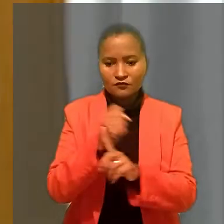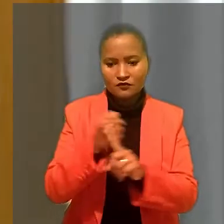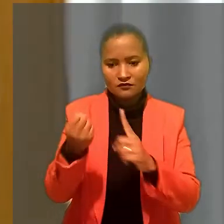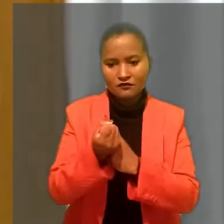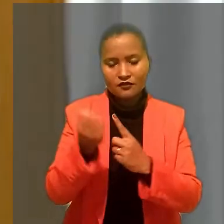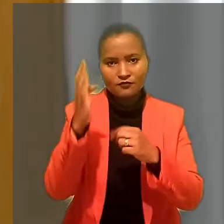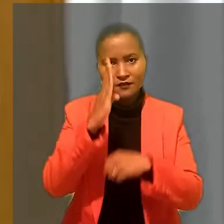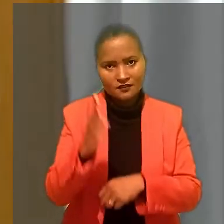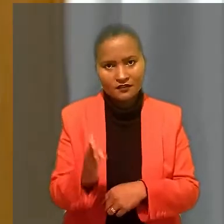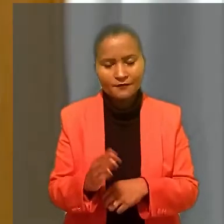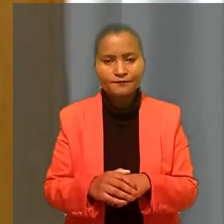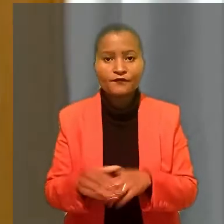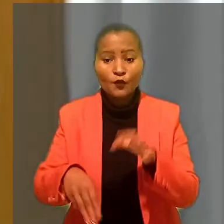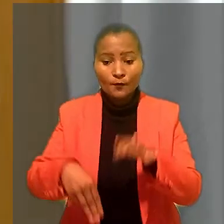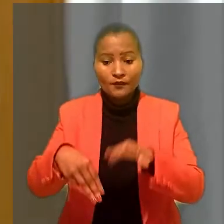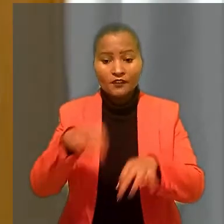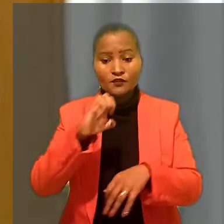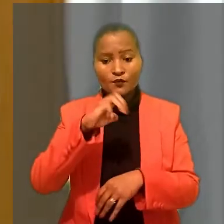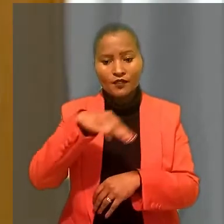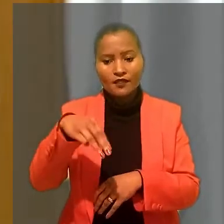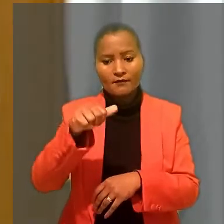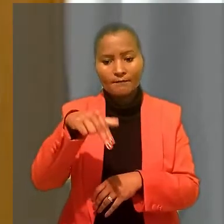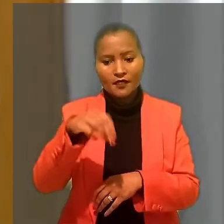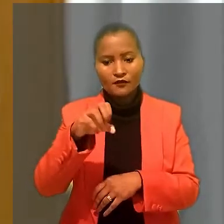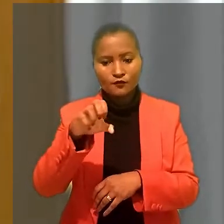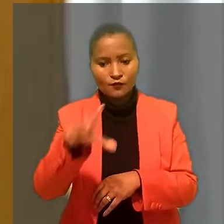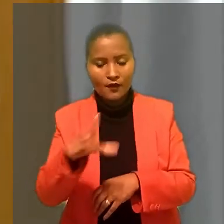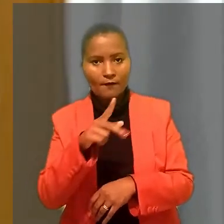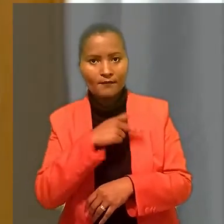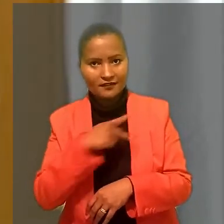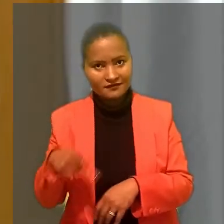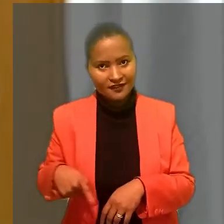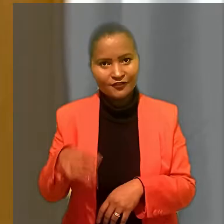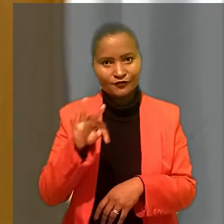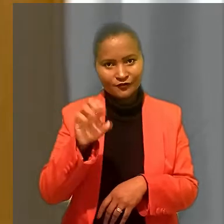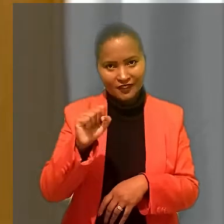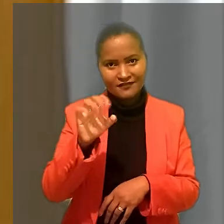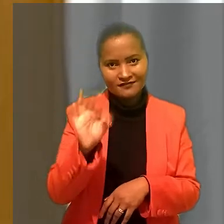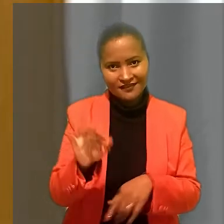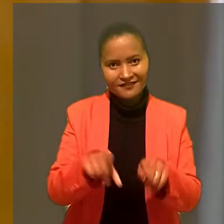O ministro Emmanoel Pereira, presidente do TST e do Conselho Superior da Justiça do Trabalho,